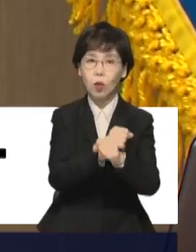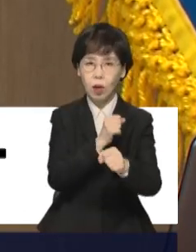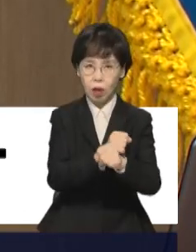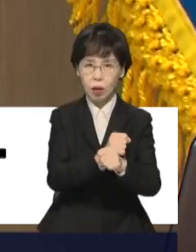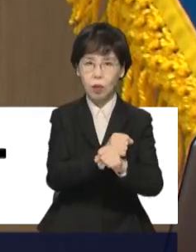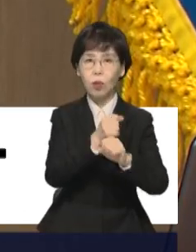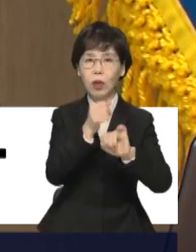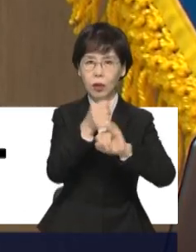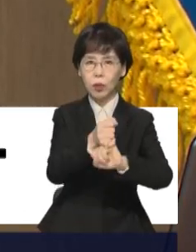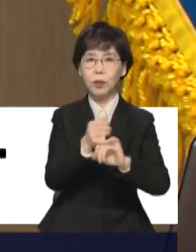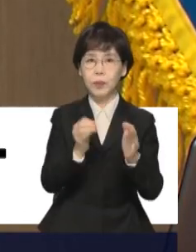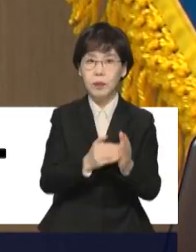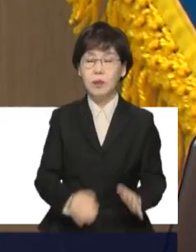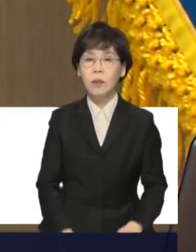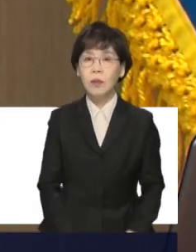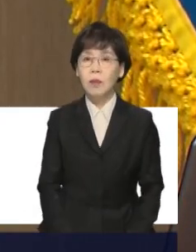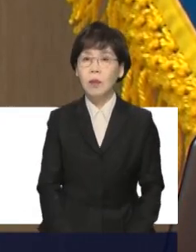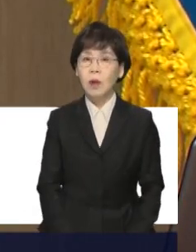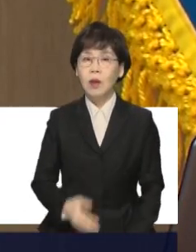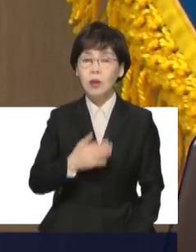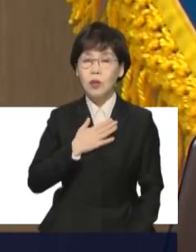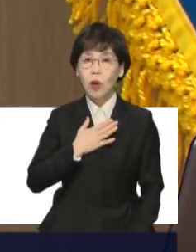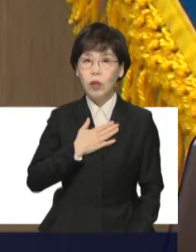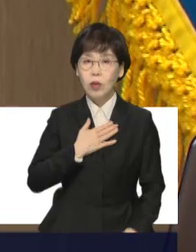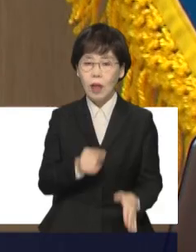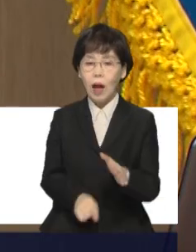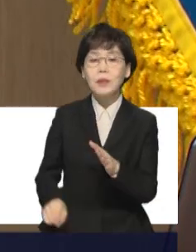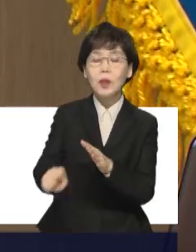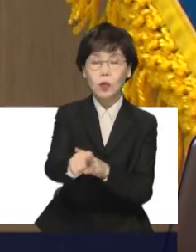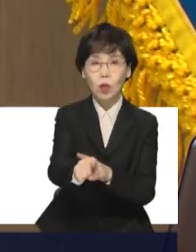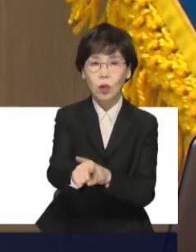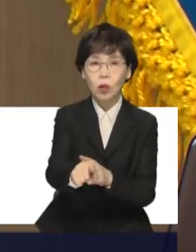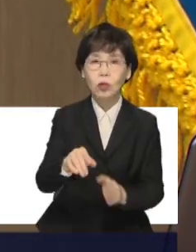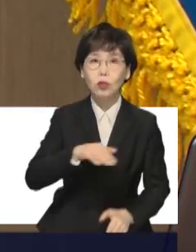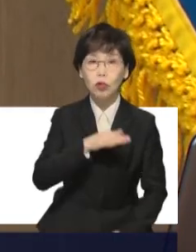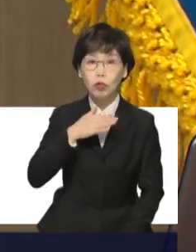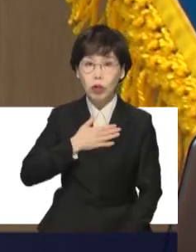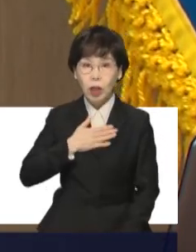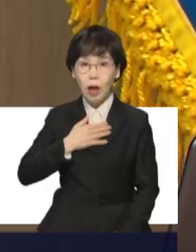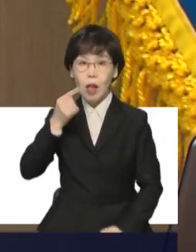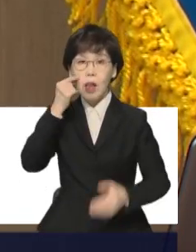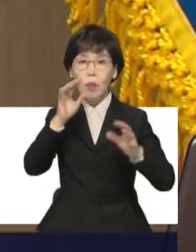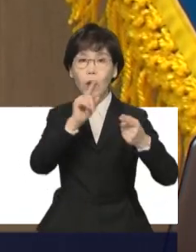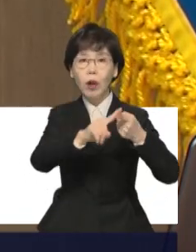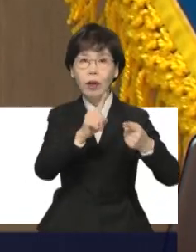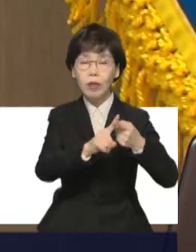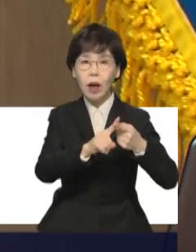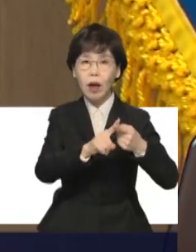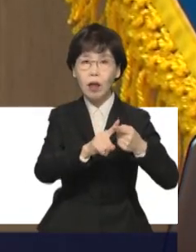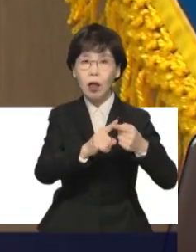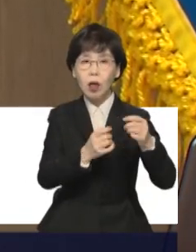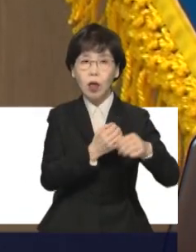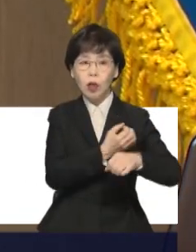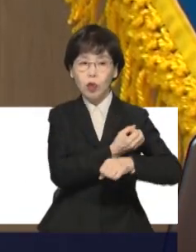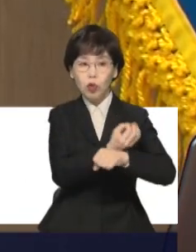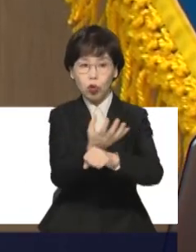저는 선제적으로 우리 측의 일본에 대한 화이트리스트 복원을 위해 필요한 법적